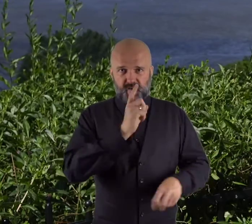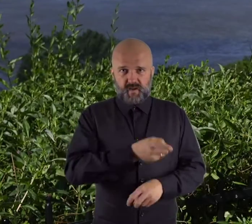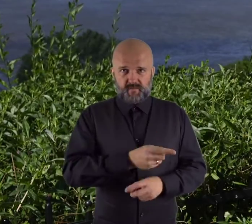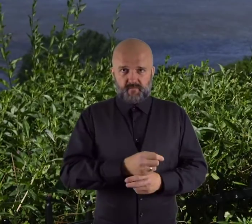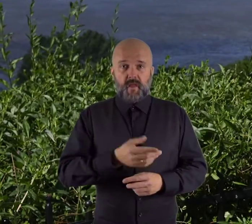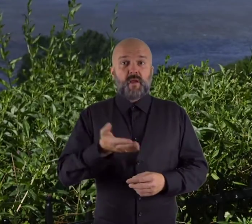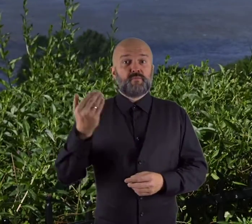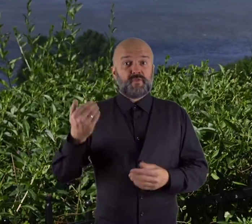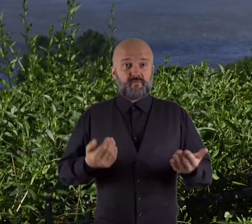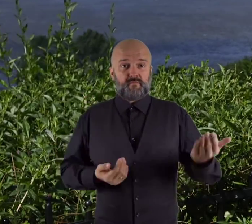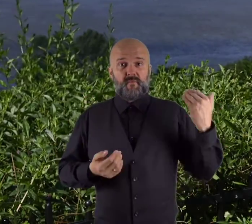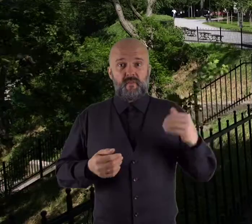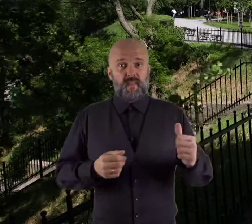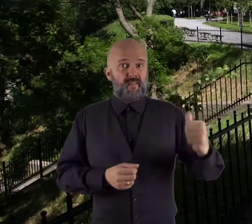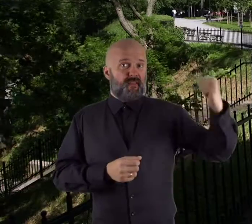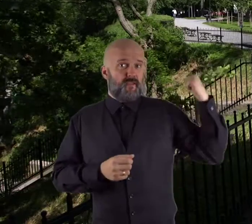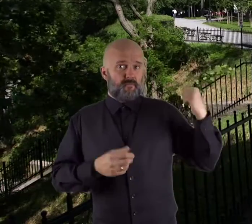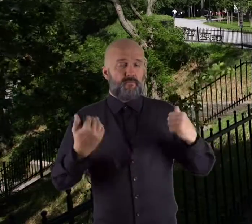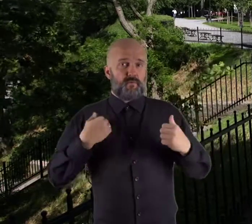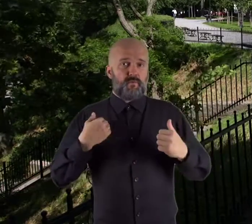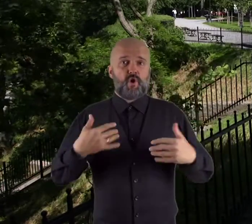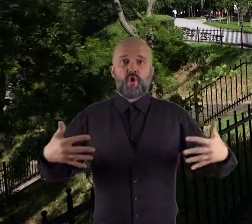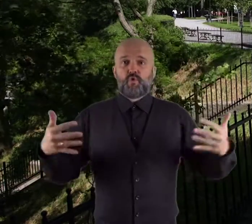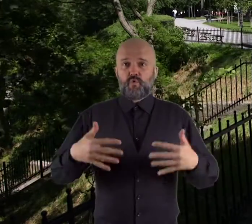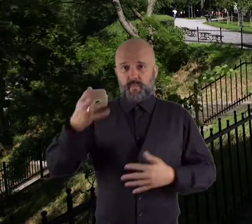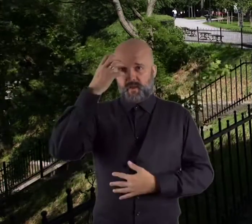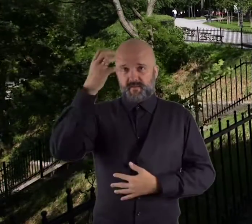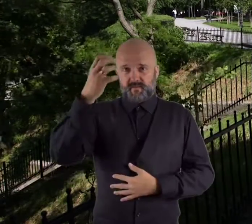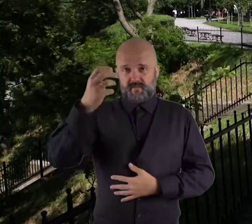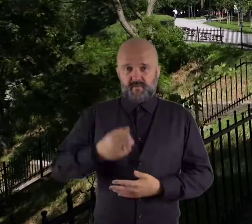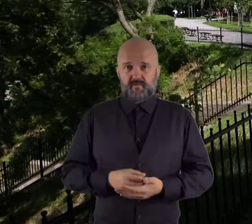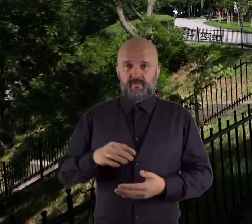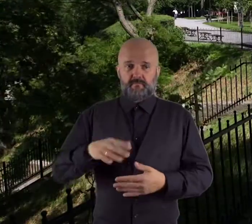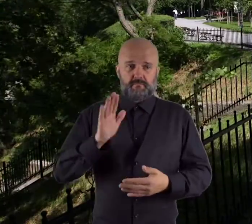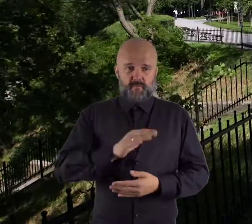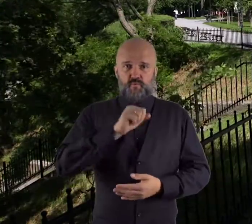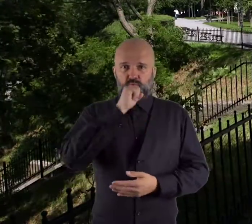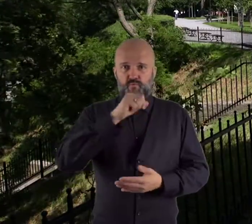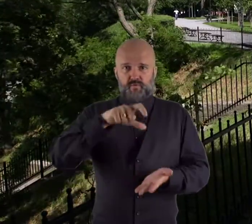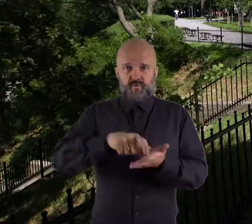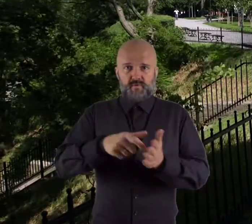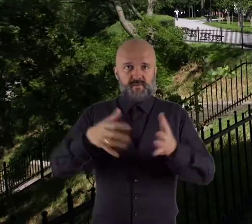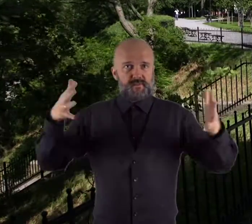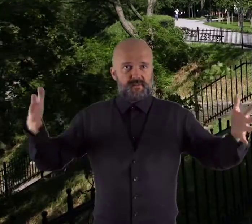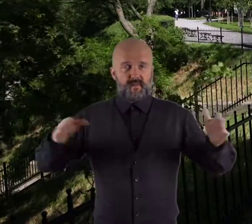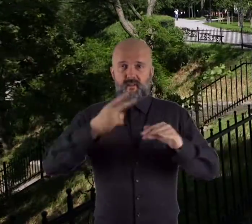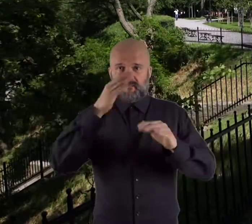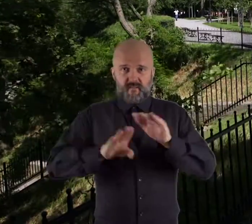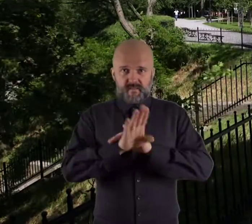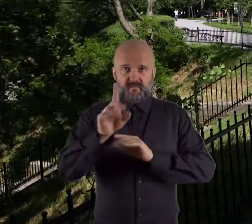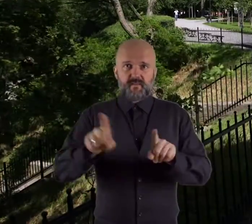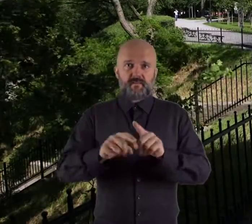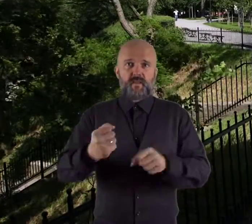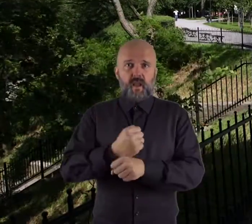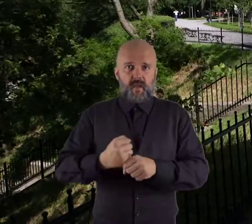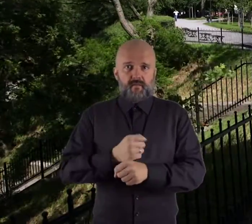Na tyłach tego teatru działał klub artystycznym płocczan z taką wielką salą wystawową, ale też z kawiarnią.